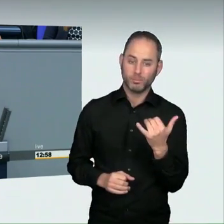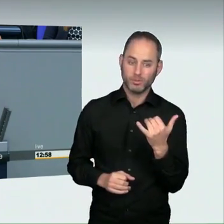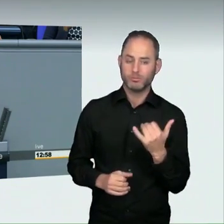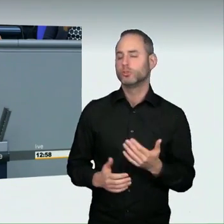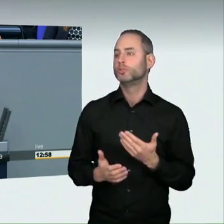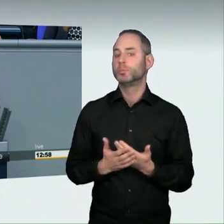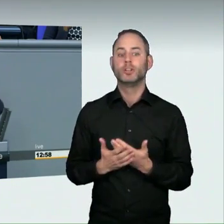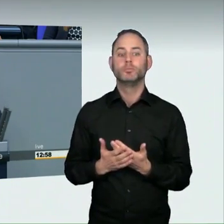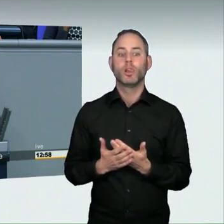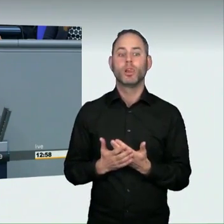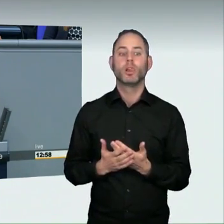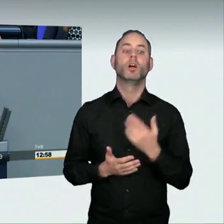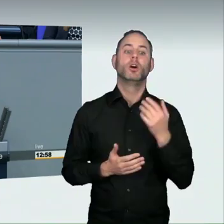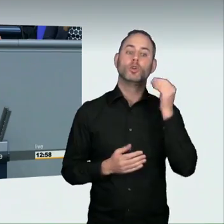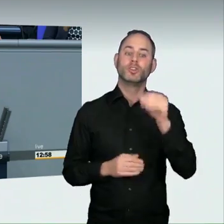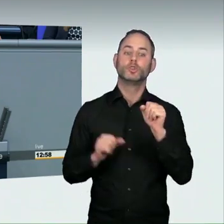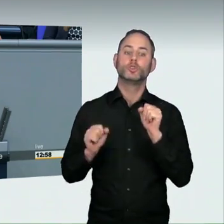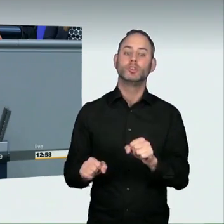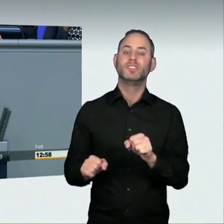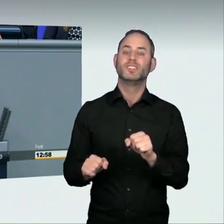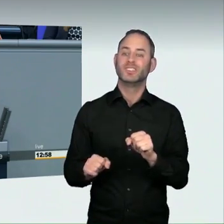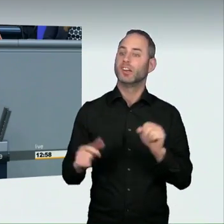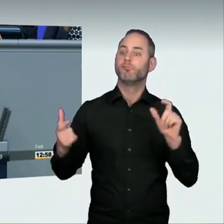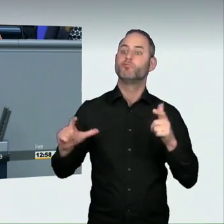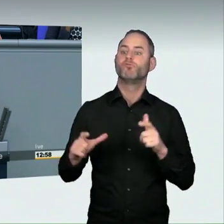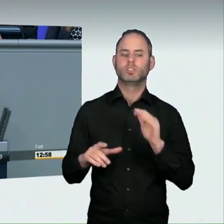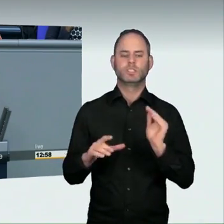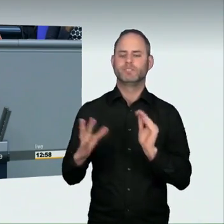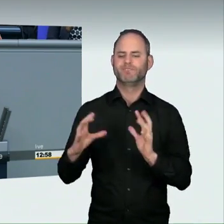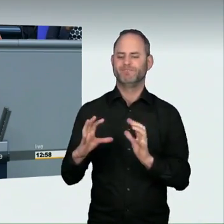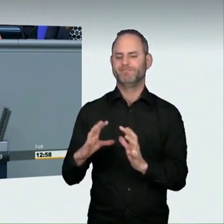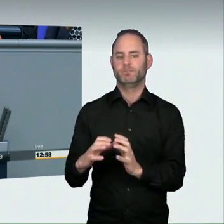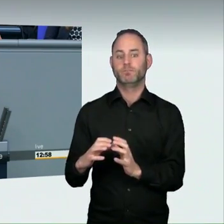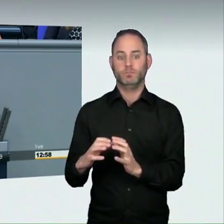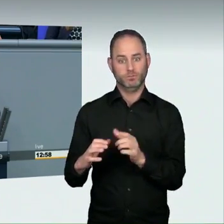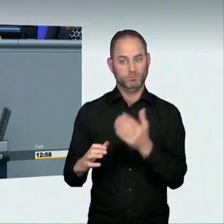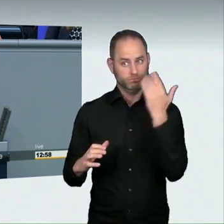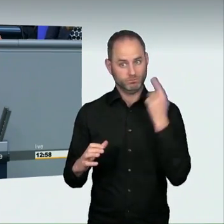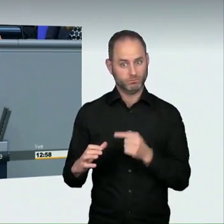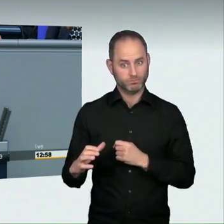einige Mietnomaden gibt es allerdings, haben Sie die Vollstreckungsregelung